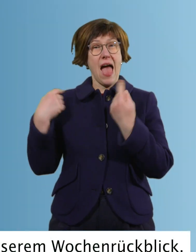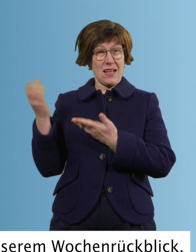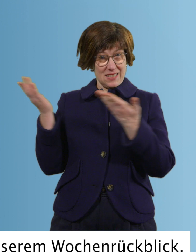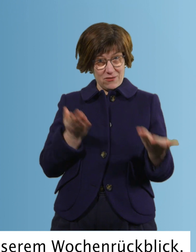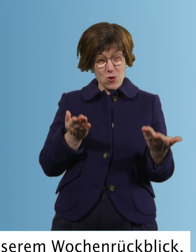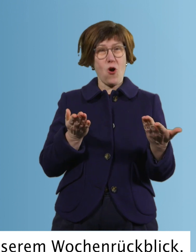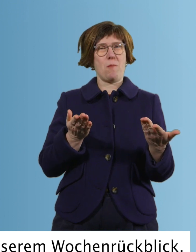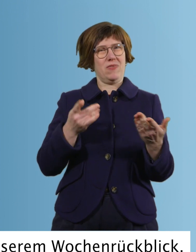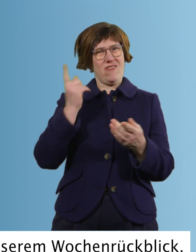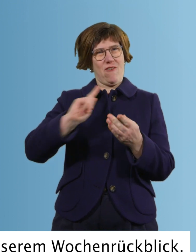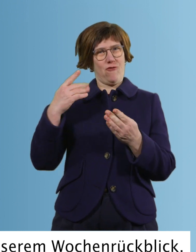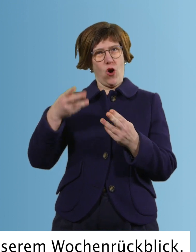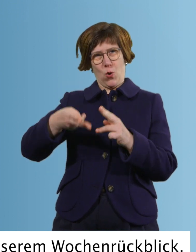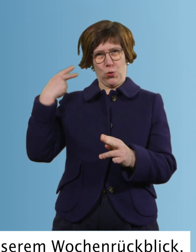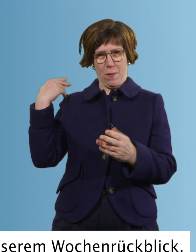Herzlich Willkommen zu unserem Wochenrückblick.